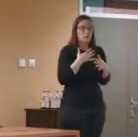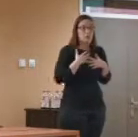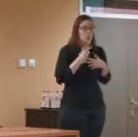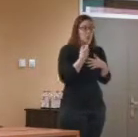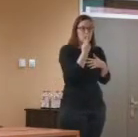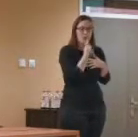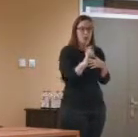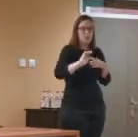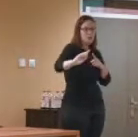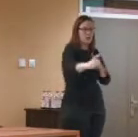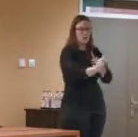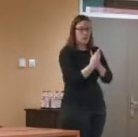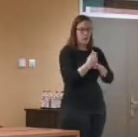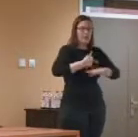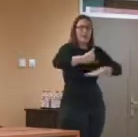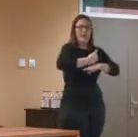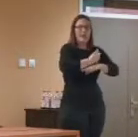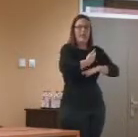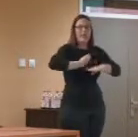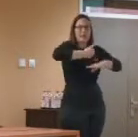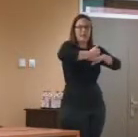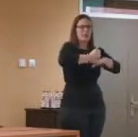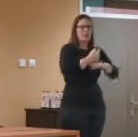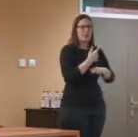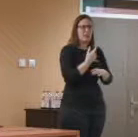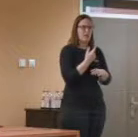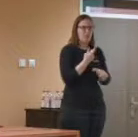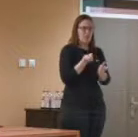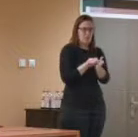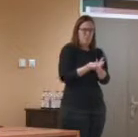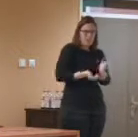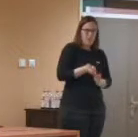a cobrar bastante menos de lo que cobrara antes. Yo me quedé extrañado,